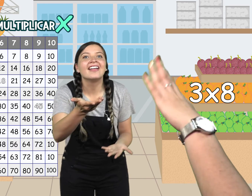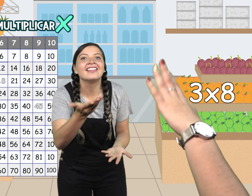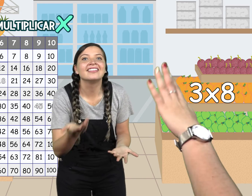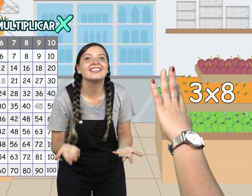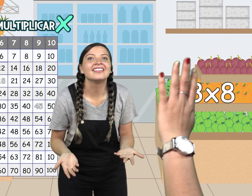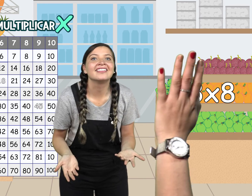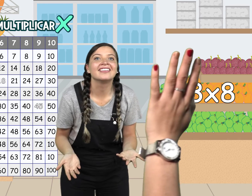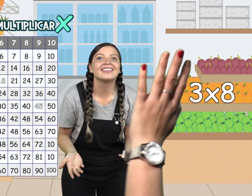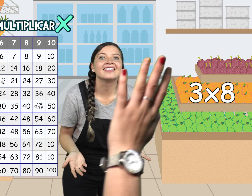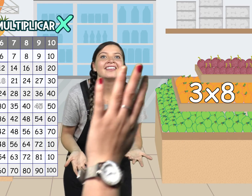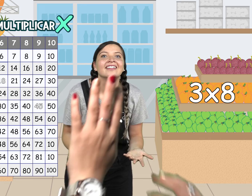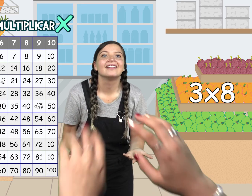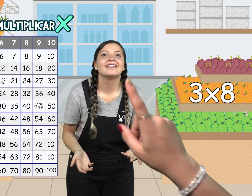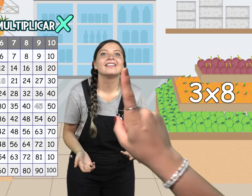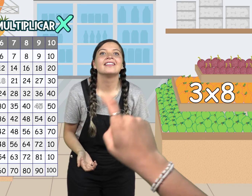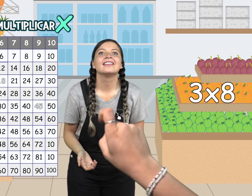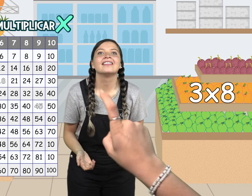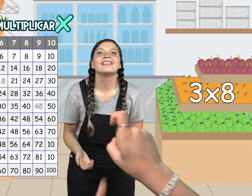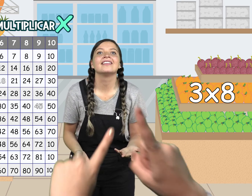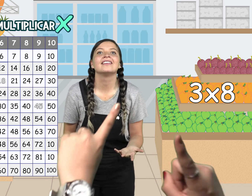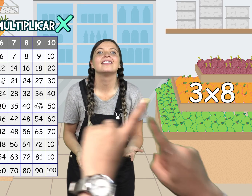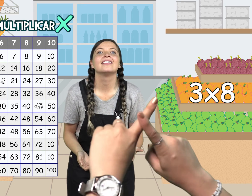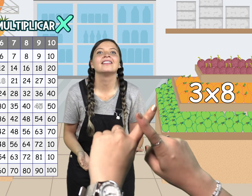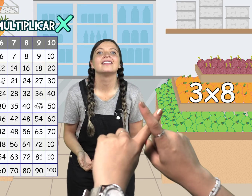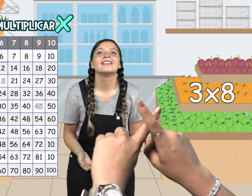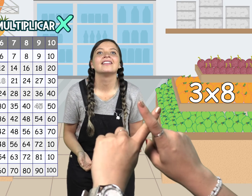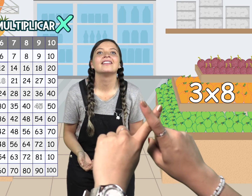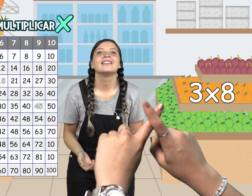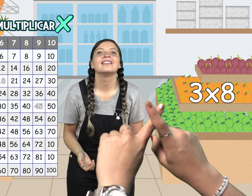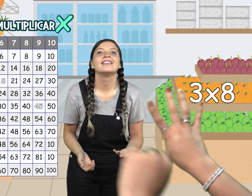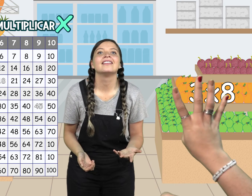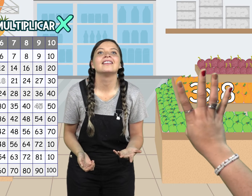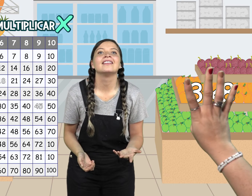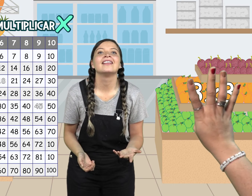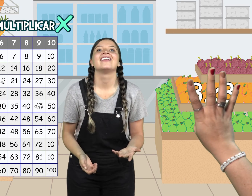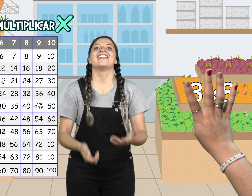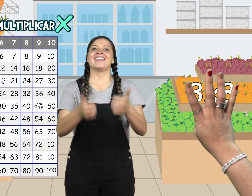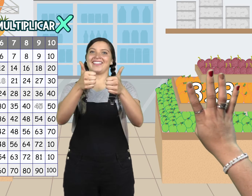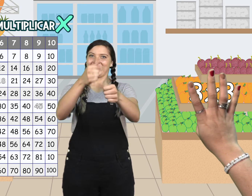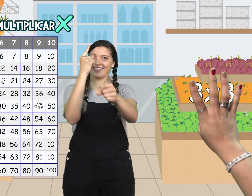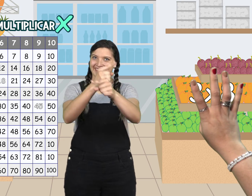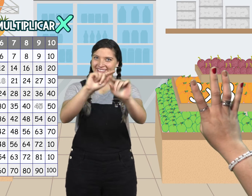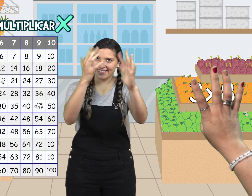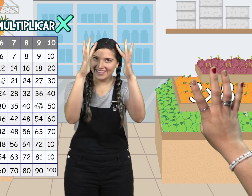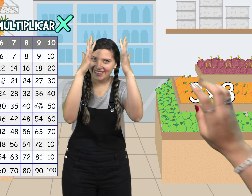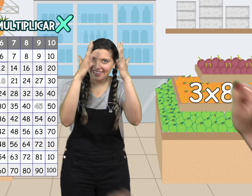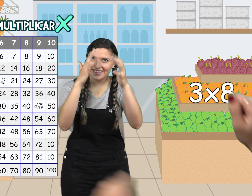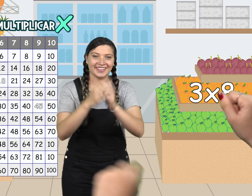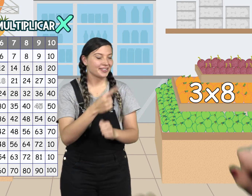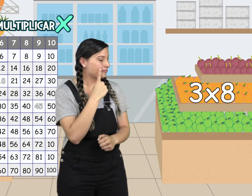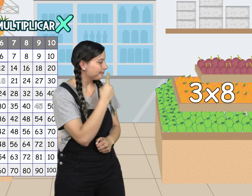Sí, seis por cuatro. Excelente, felicitaciones.